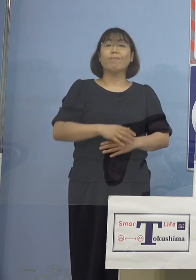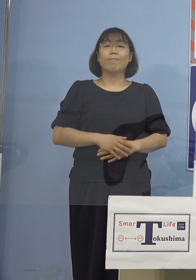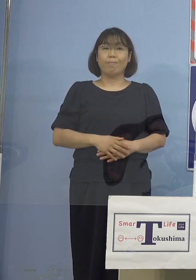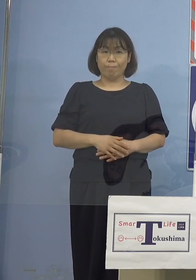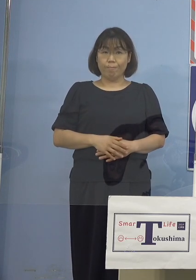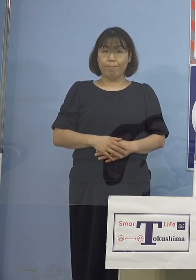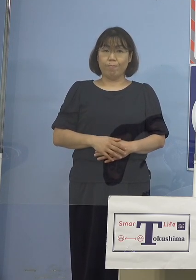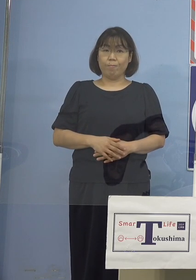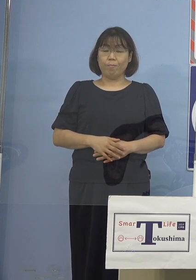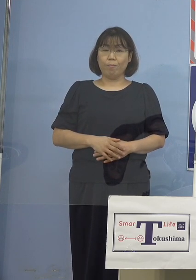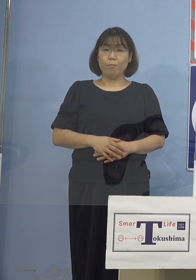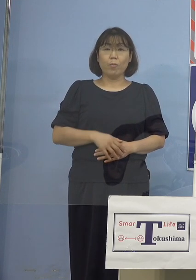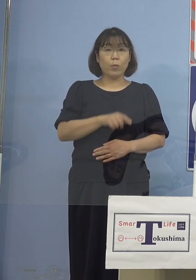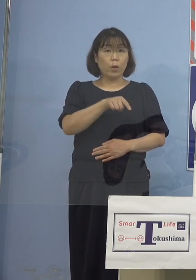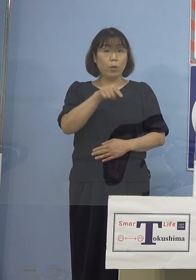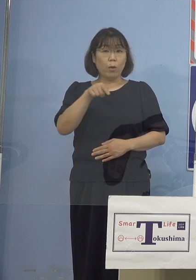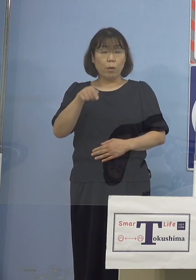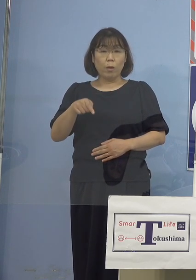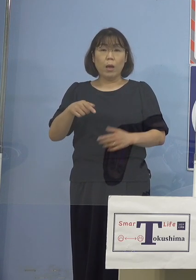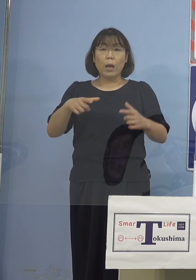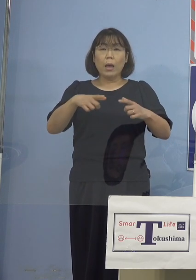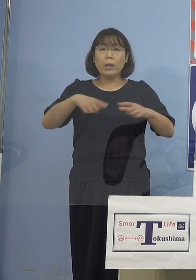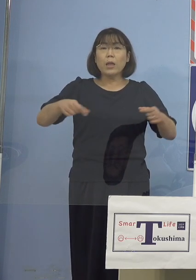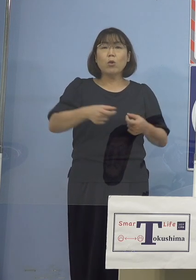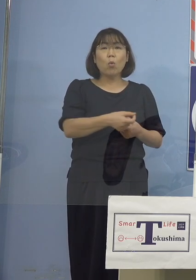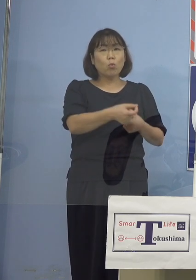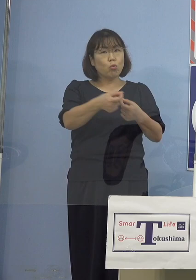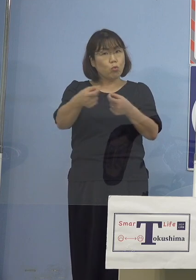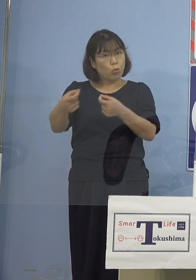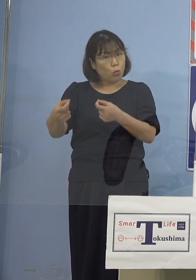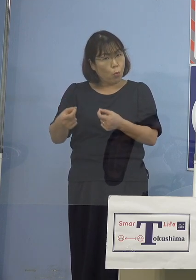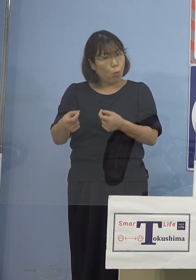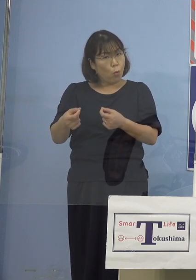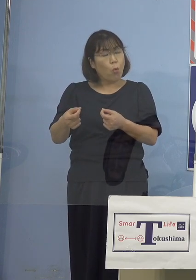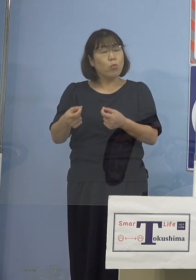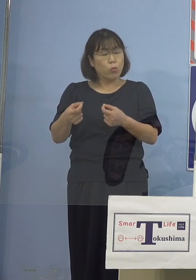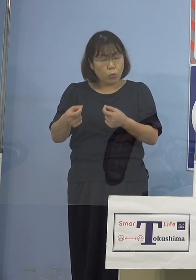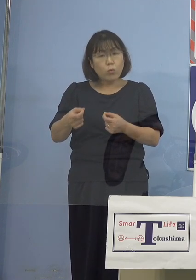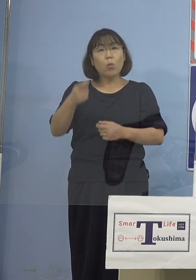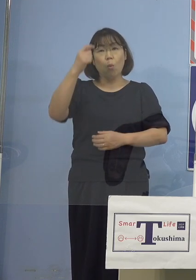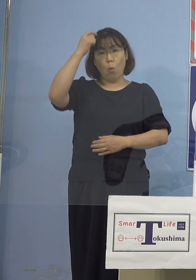おそらくこれらは全国共通のものにも なってくると考えておりますので